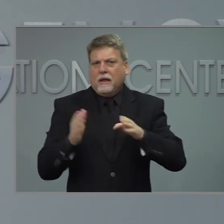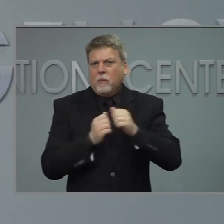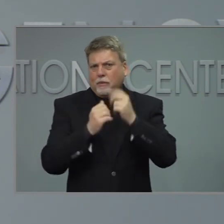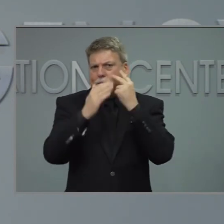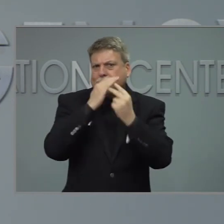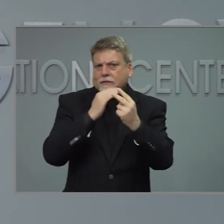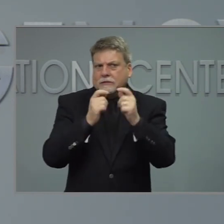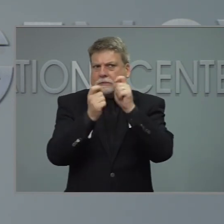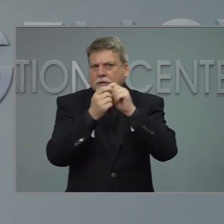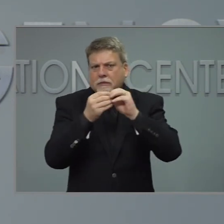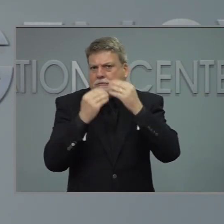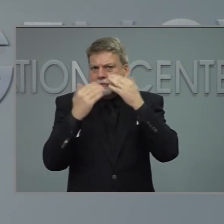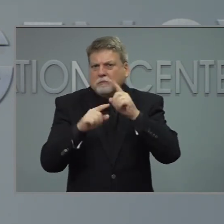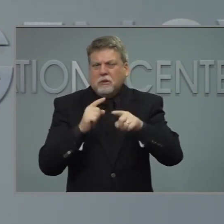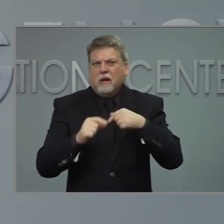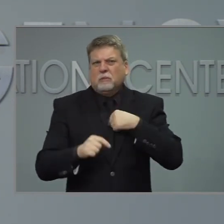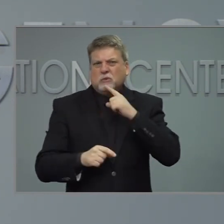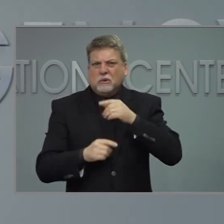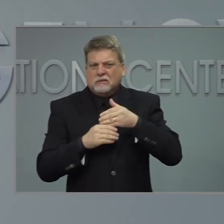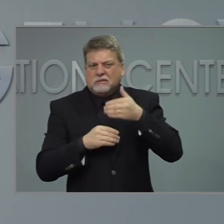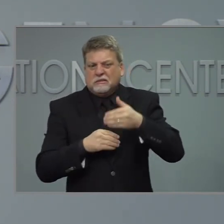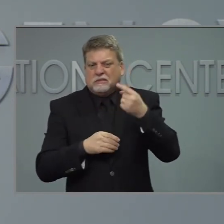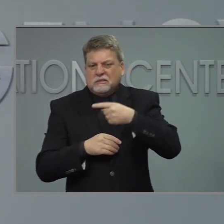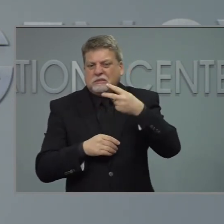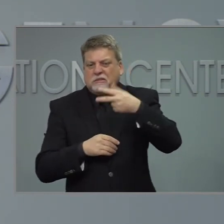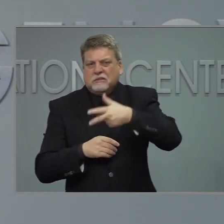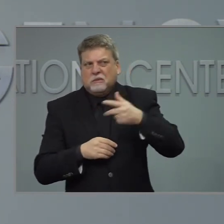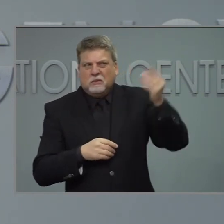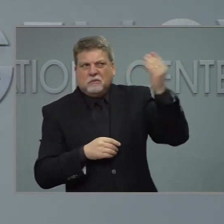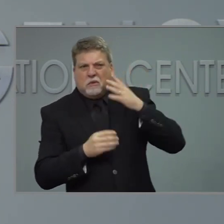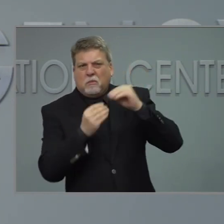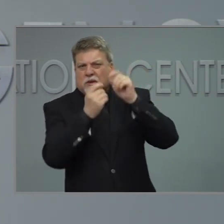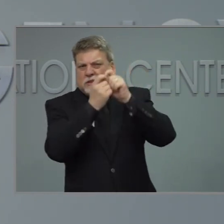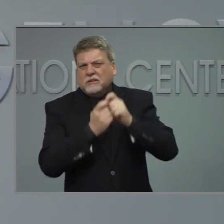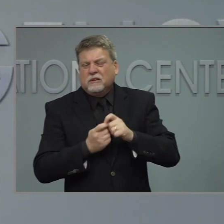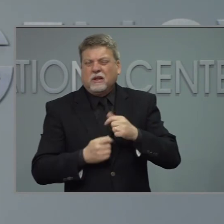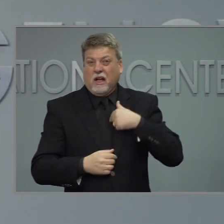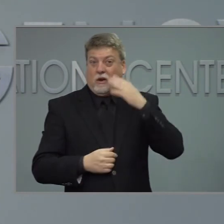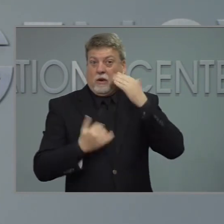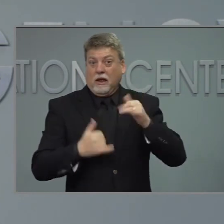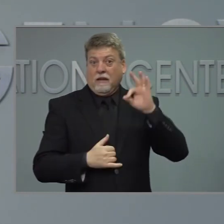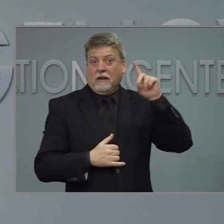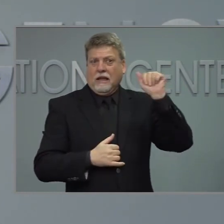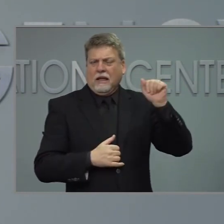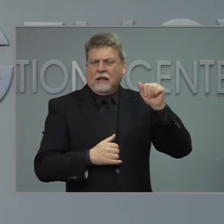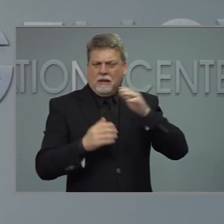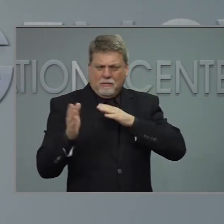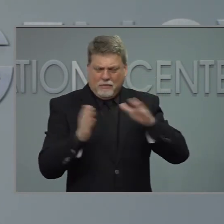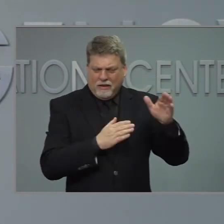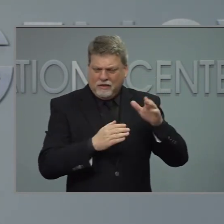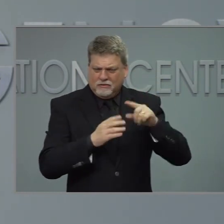estaremos listos para vacunar más, y ya vienen más vacunas en los siguientes días. Sabemos